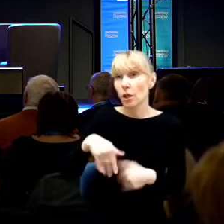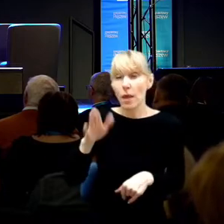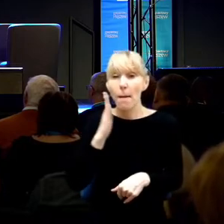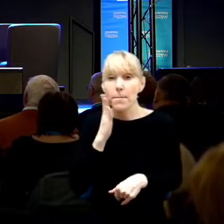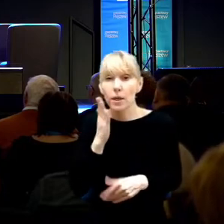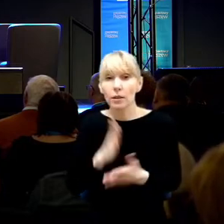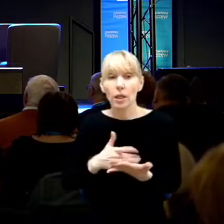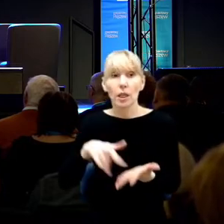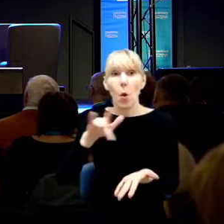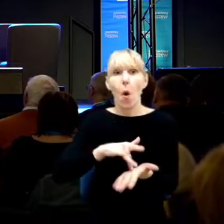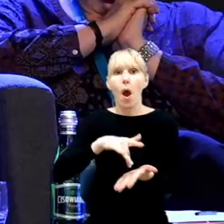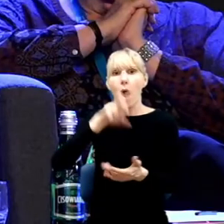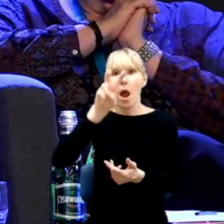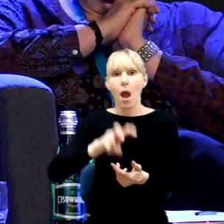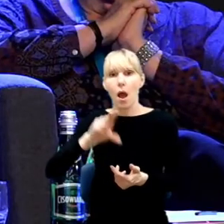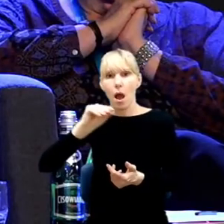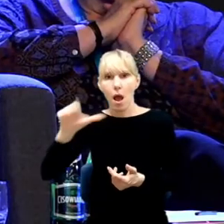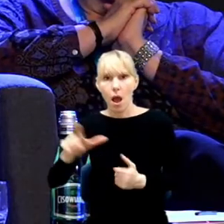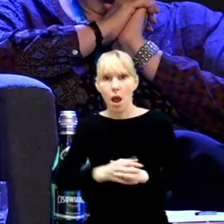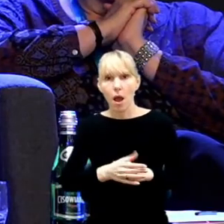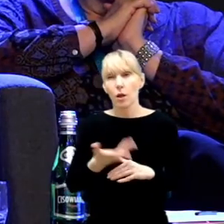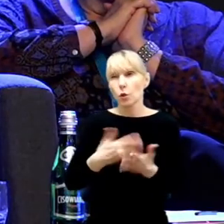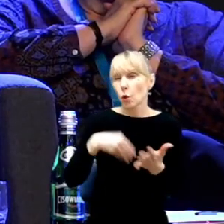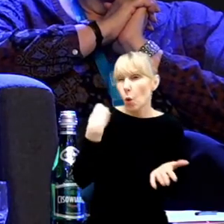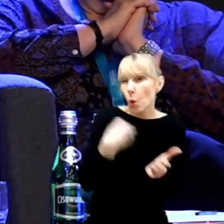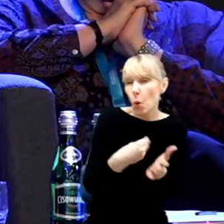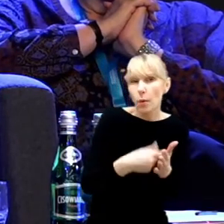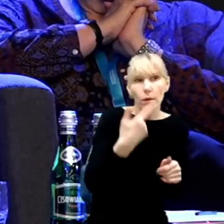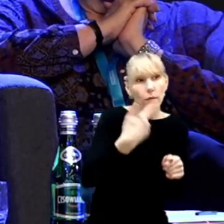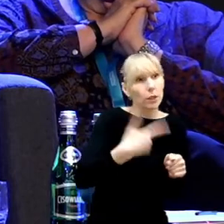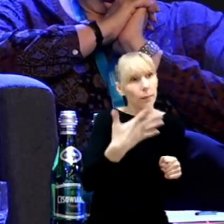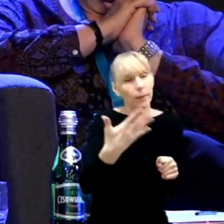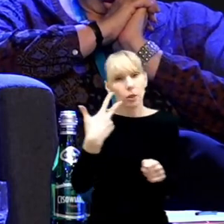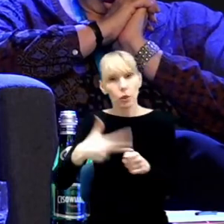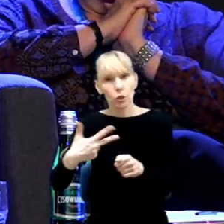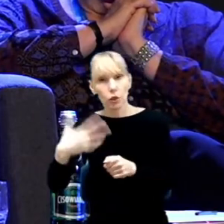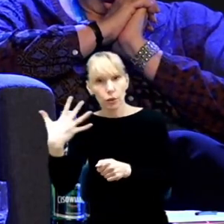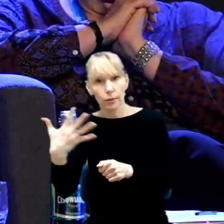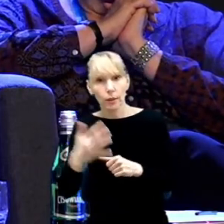kupuje się na lat 25-35, bo w takim czasie spłaca się kredyt.